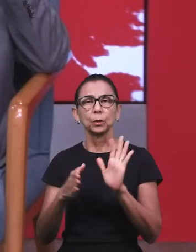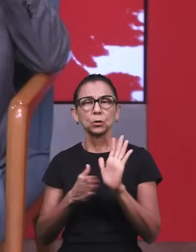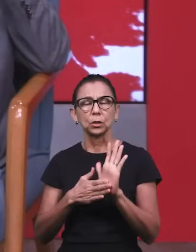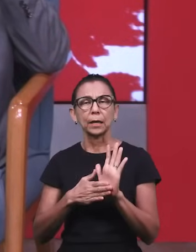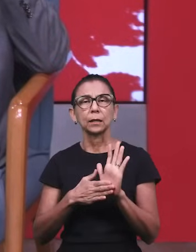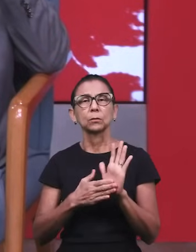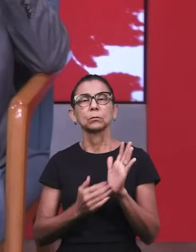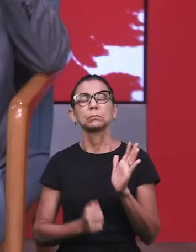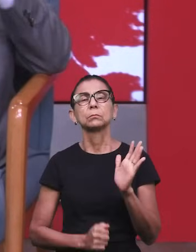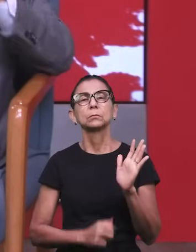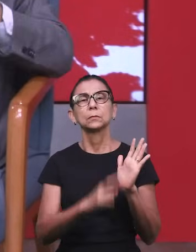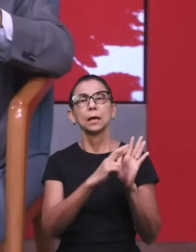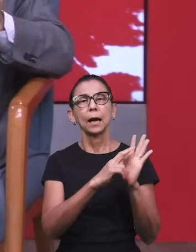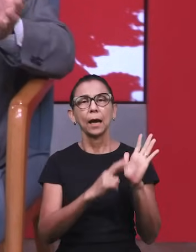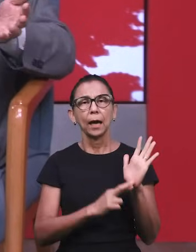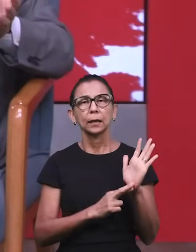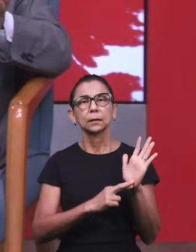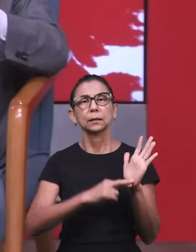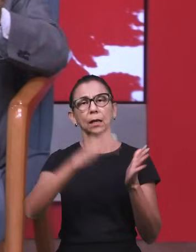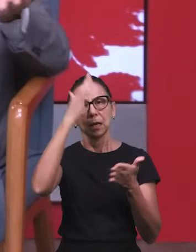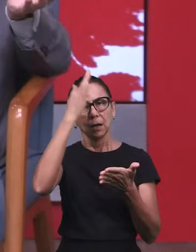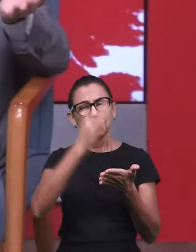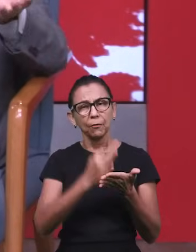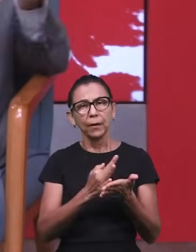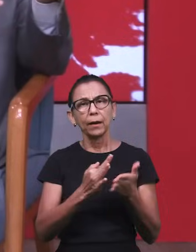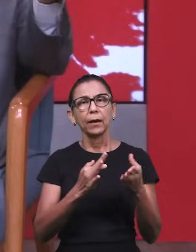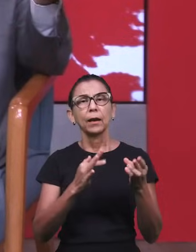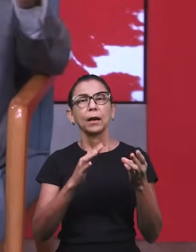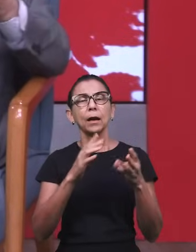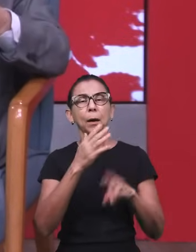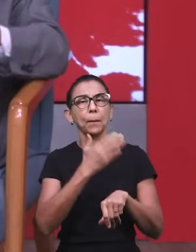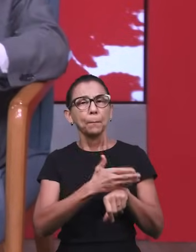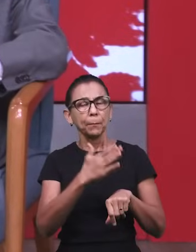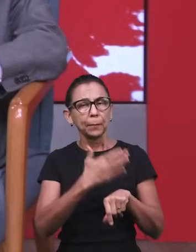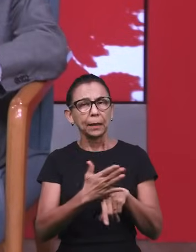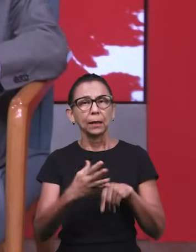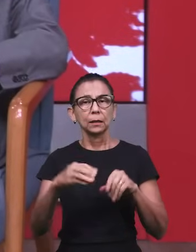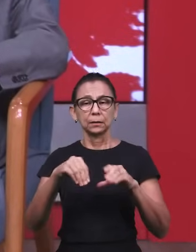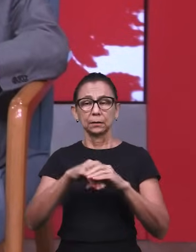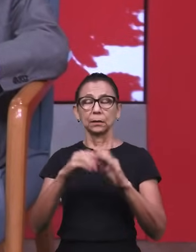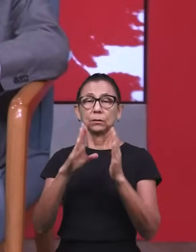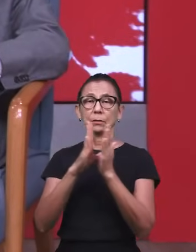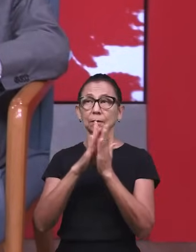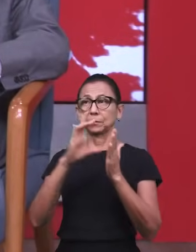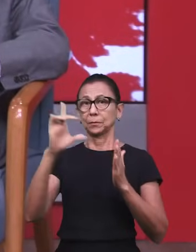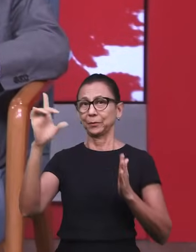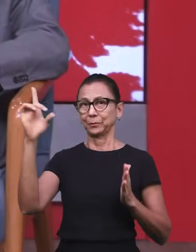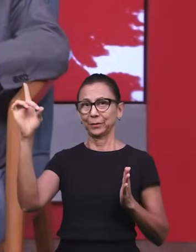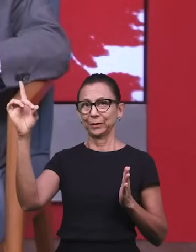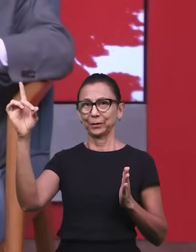na Bíblia toda nossa regra de fé e prática como todas as igrejas evangélicas dizem está na palavra